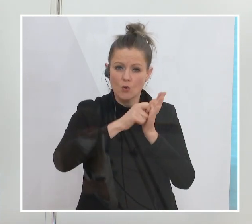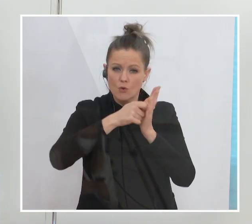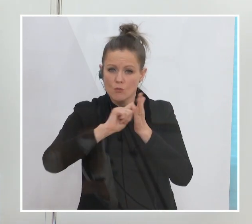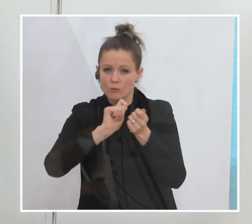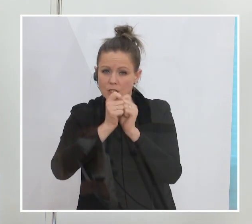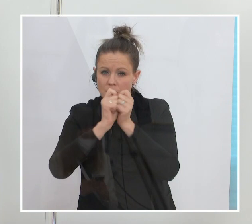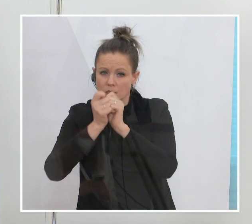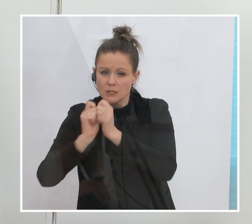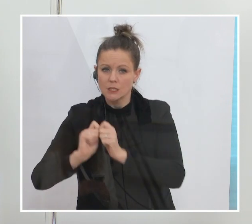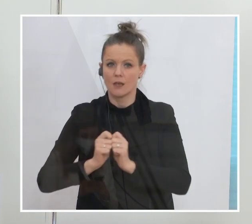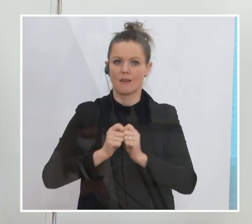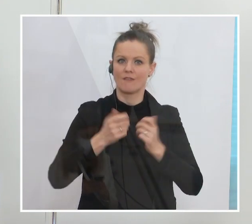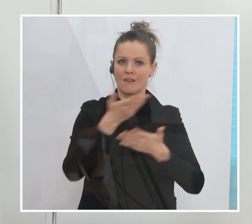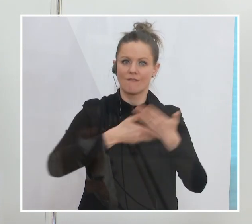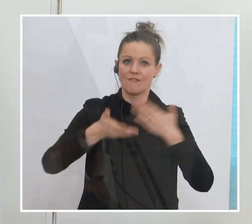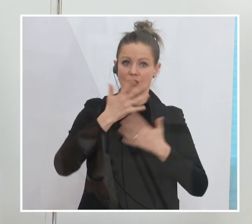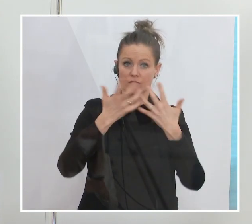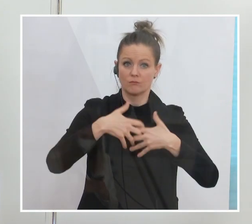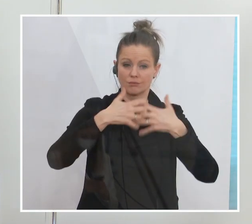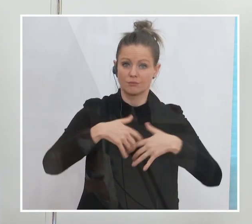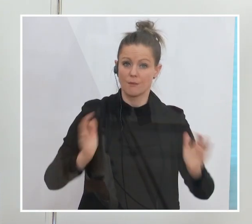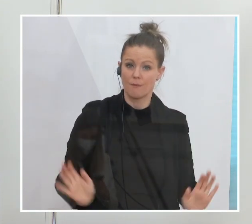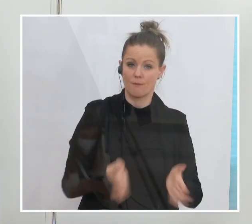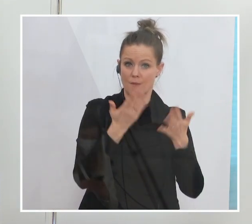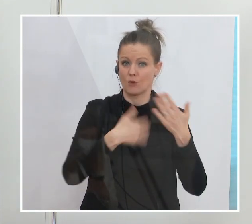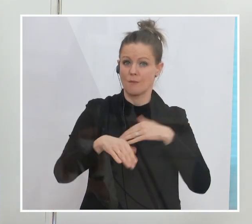entweder in Schwung zu halten oder in dem Fall stärker und neu wieder in Schwung zu bringen.